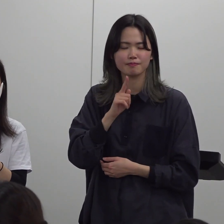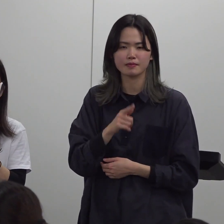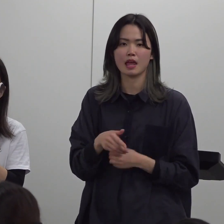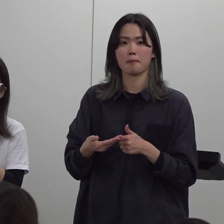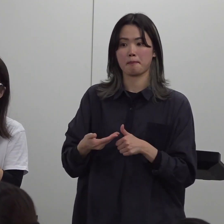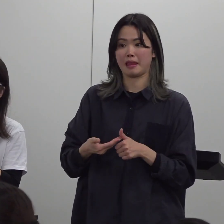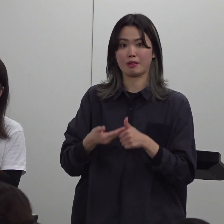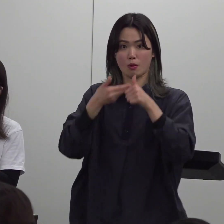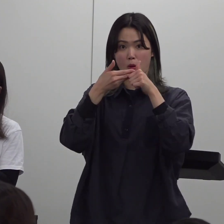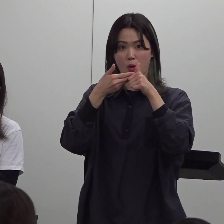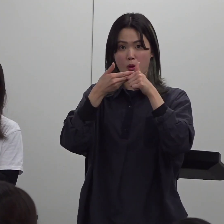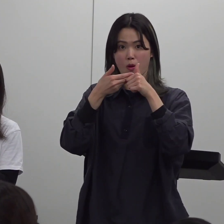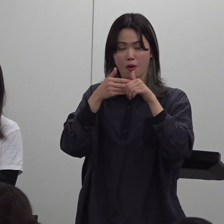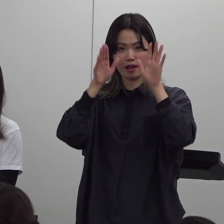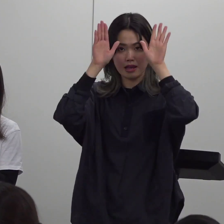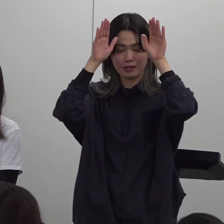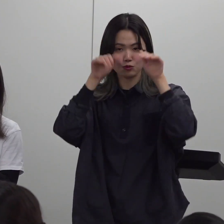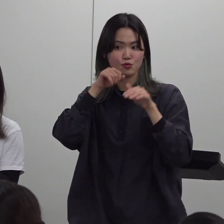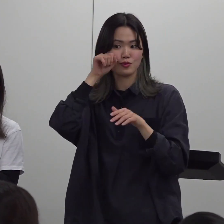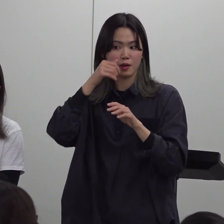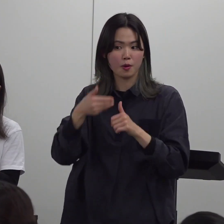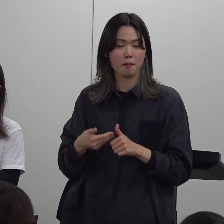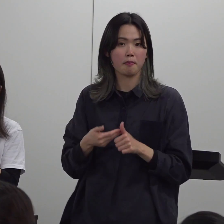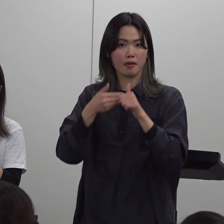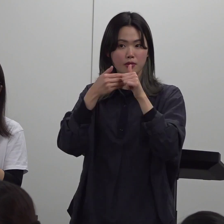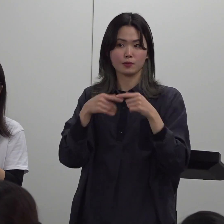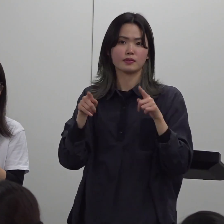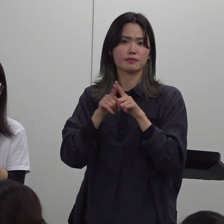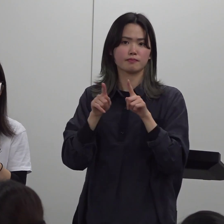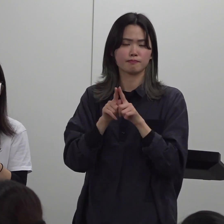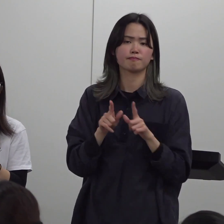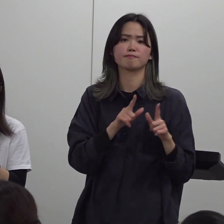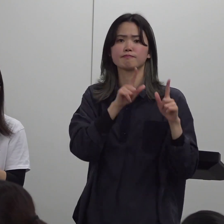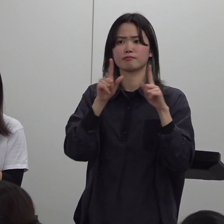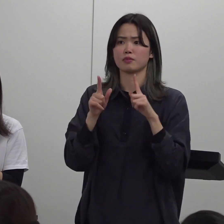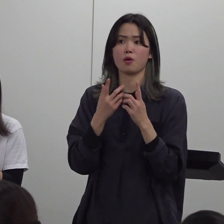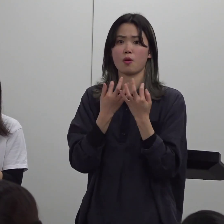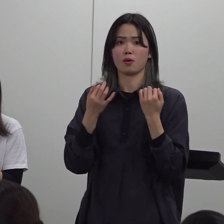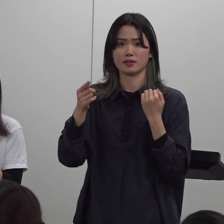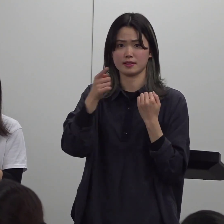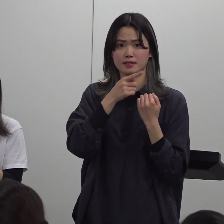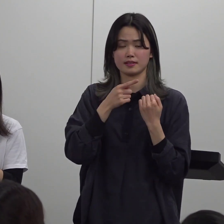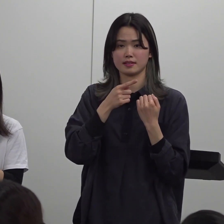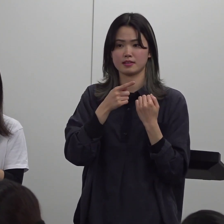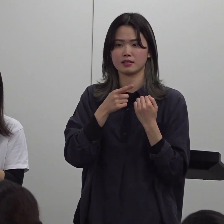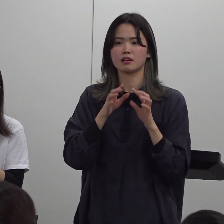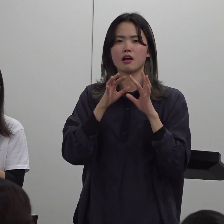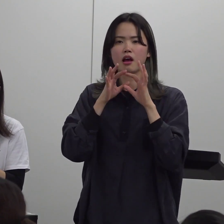最近ペットと一緒に生活していらっしゃる方も多いです どうしても（補助犬をペットと）一緒にされることが多いので